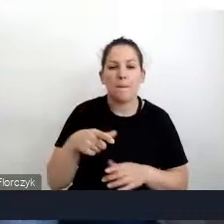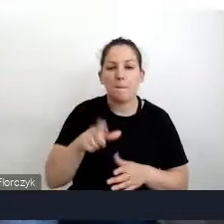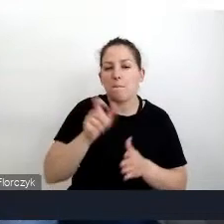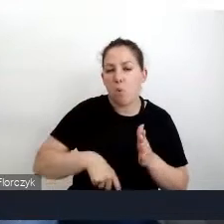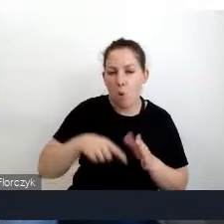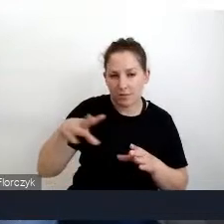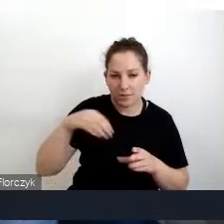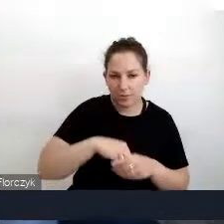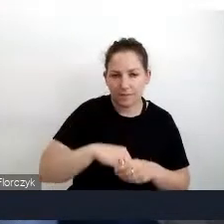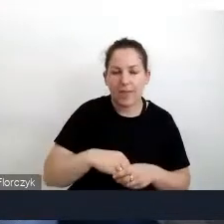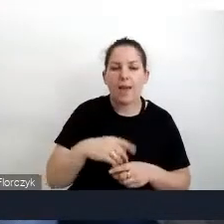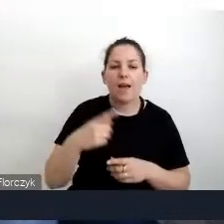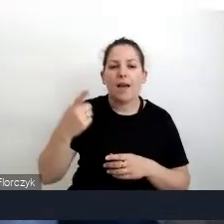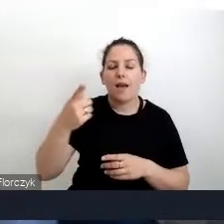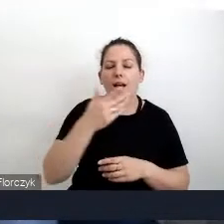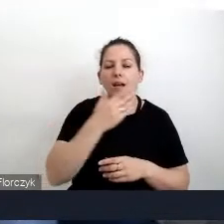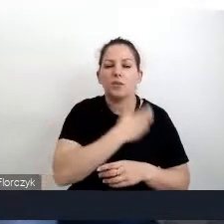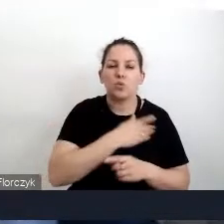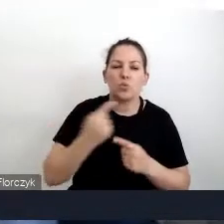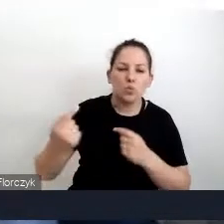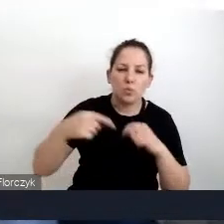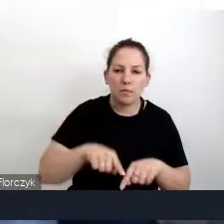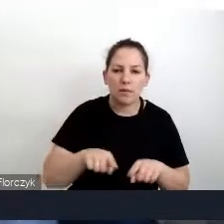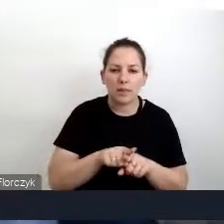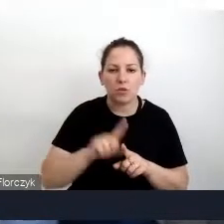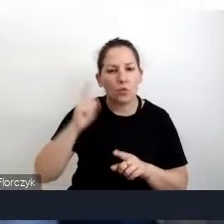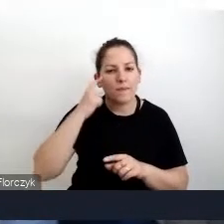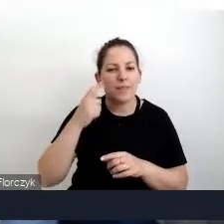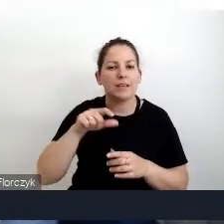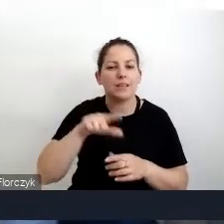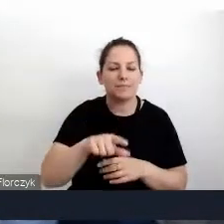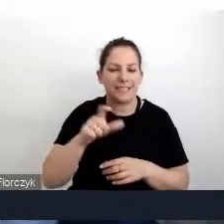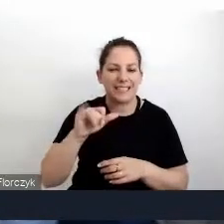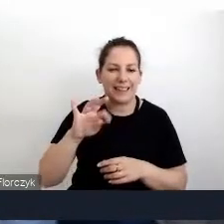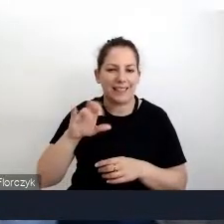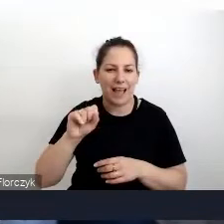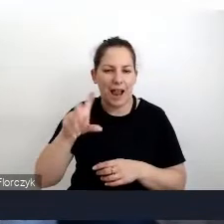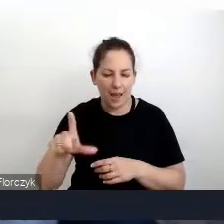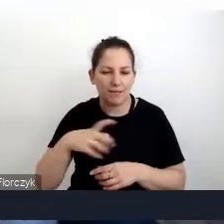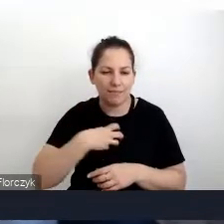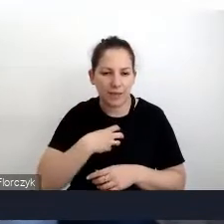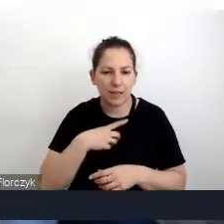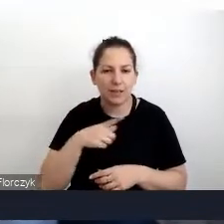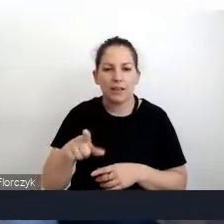delegację głównego, generalnego dyrektora CIFAL oraz dyrektora CIFAL Malaga.